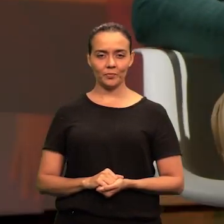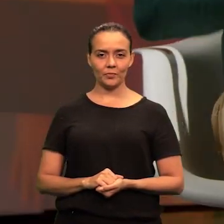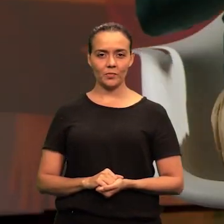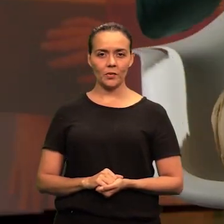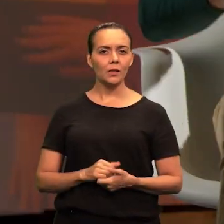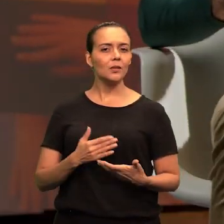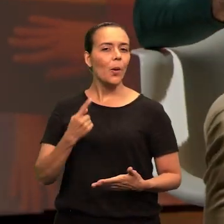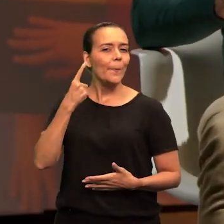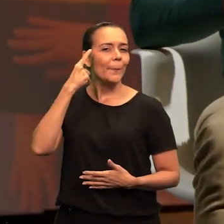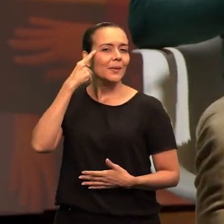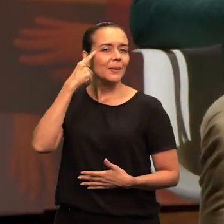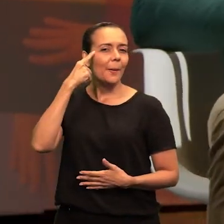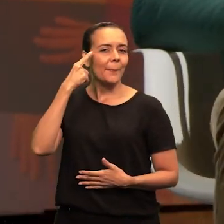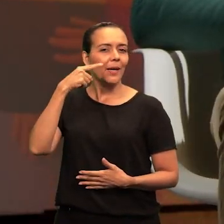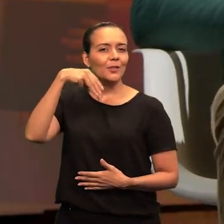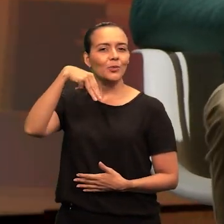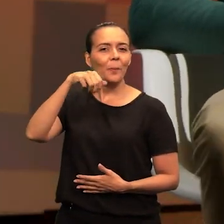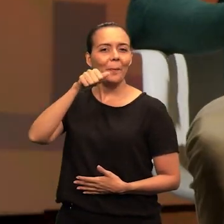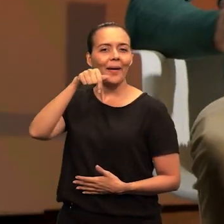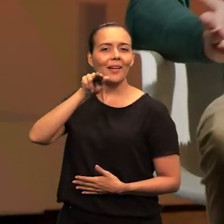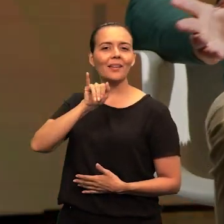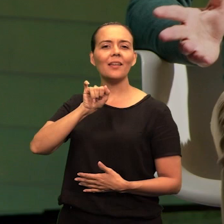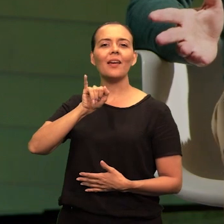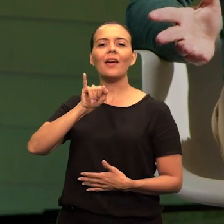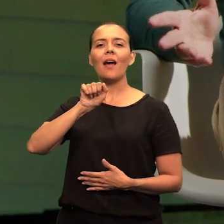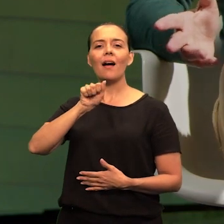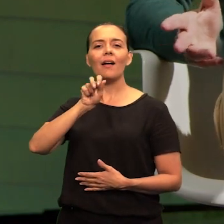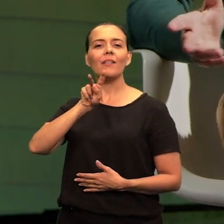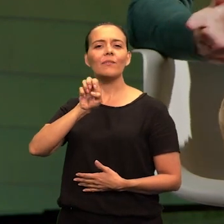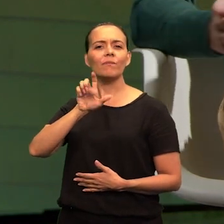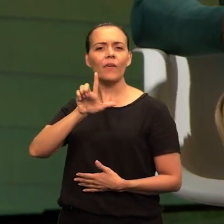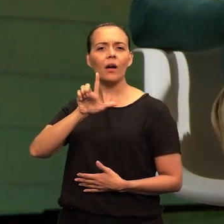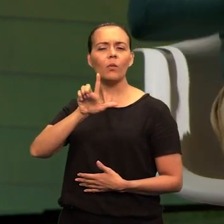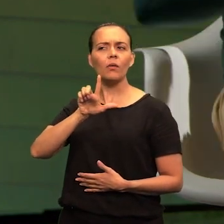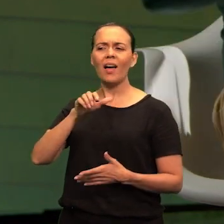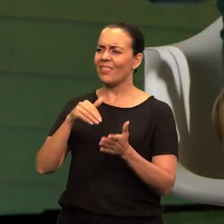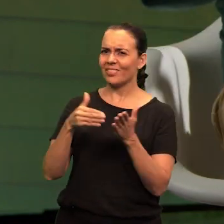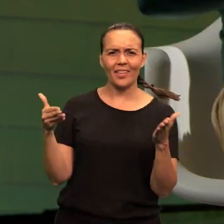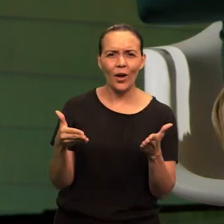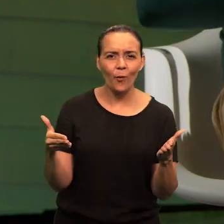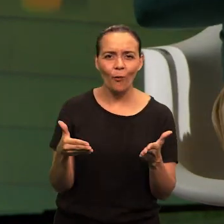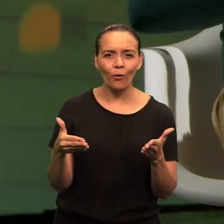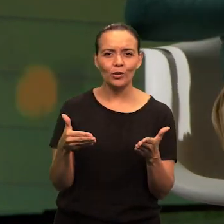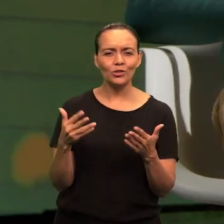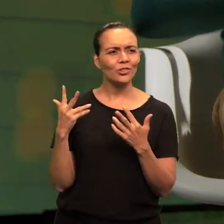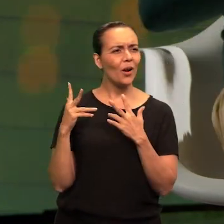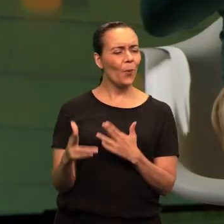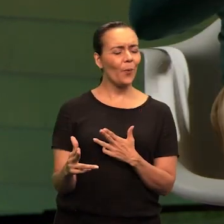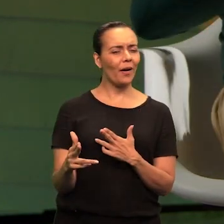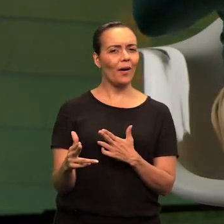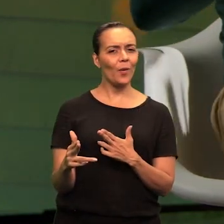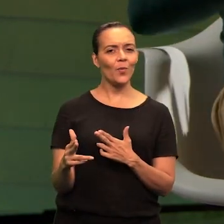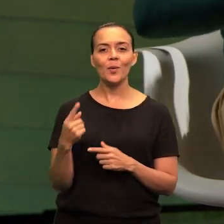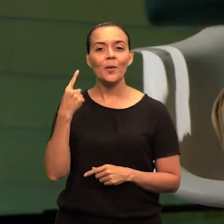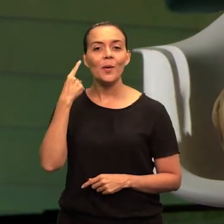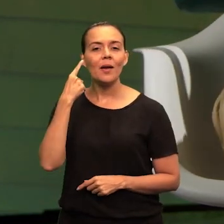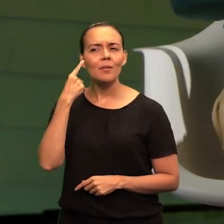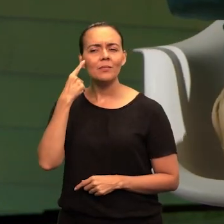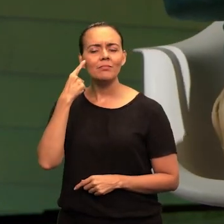[José Alves] Bom, o pensamento de Maquiavel continua extremamente atual. Foi interessante me ver aí no vídeo, porque eu lembro,